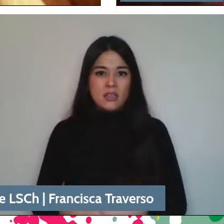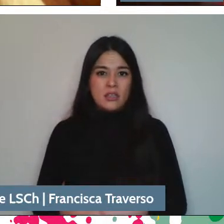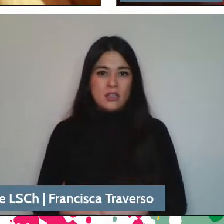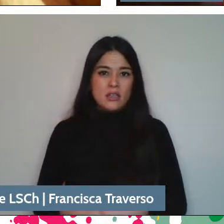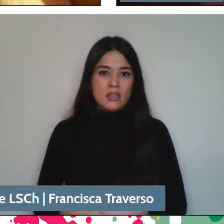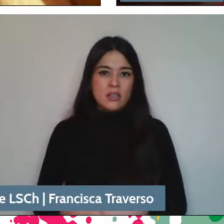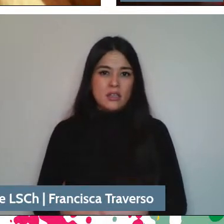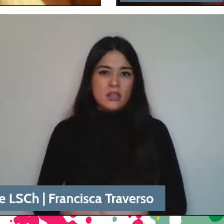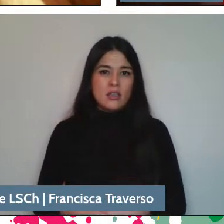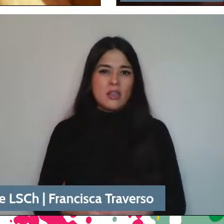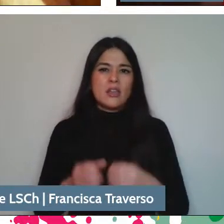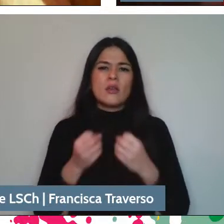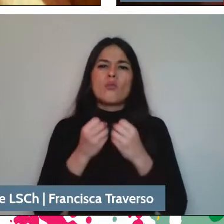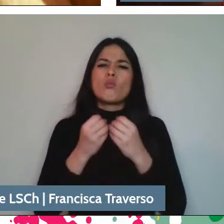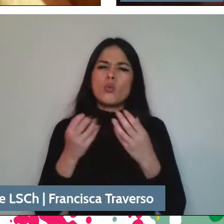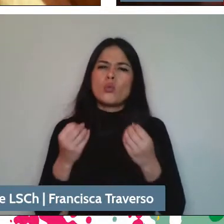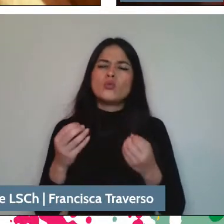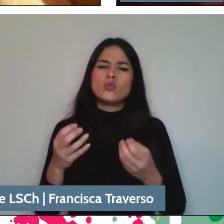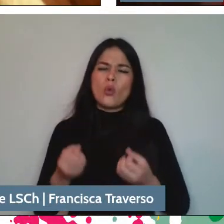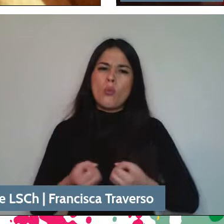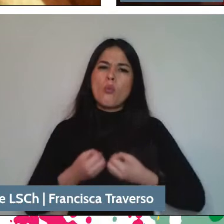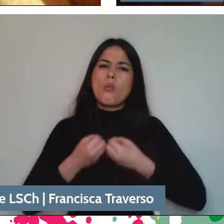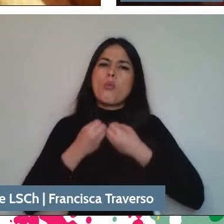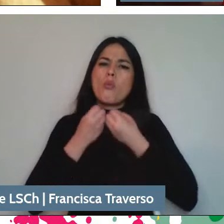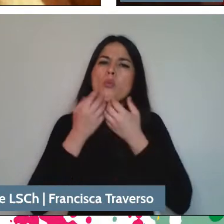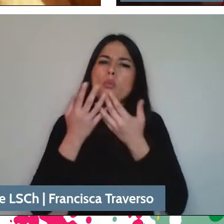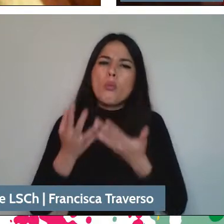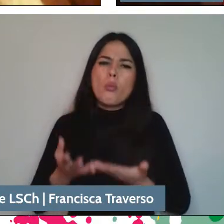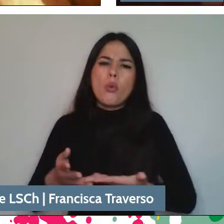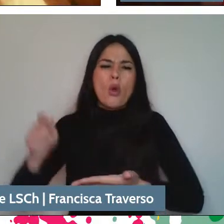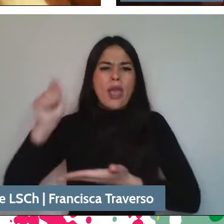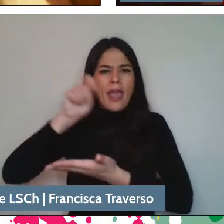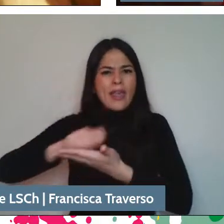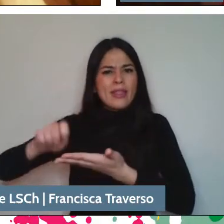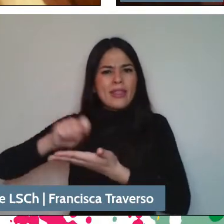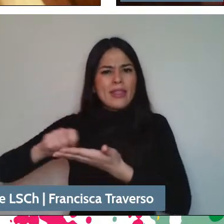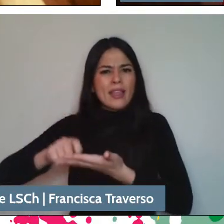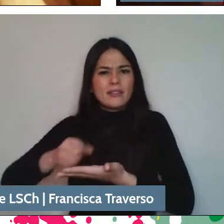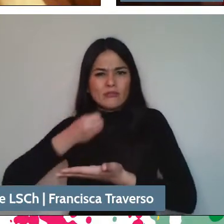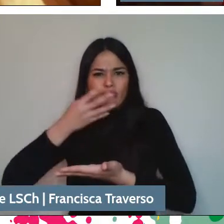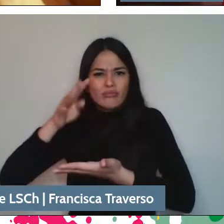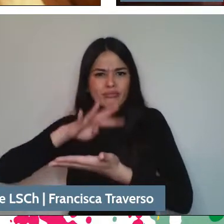Hay muchos poetas chilenos tanto hombres como mujeres, los poetas indígenas de Chile.